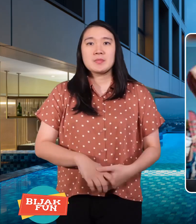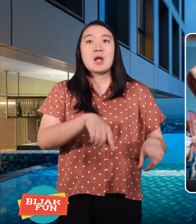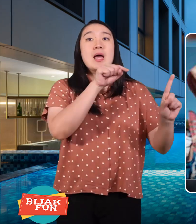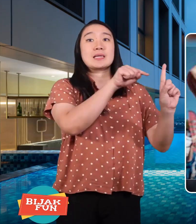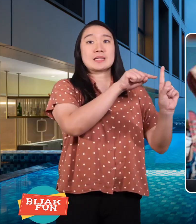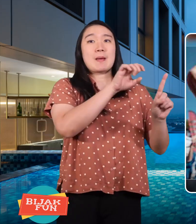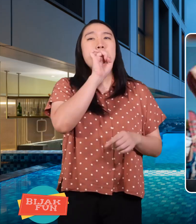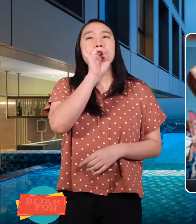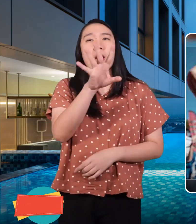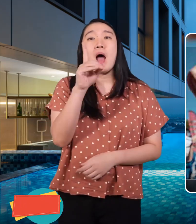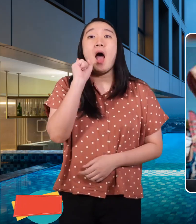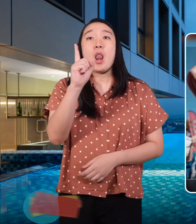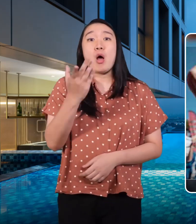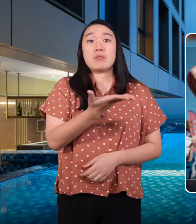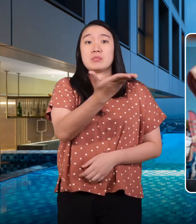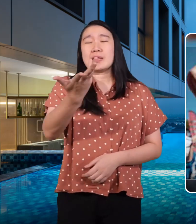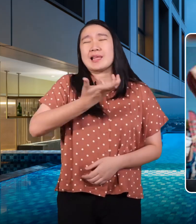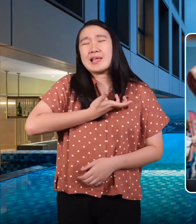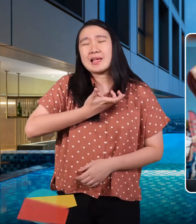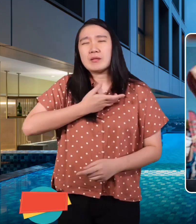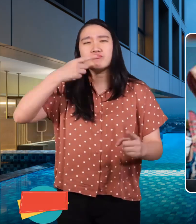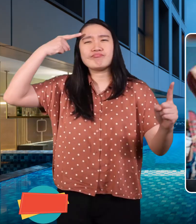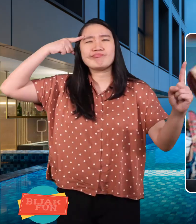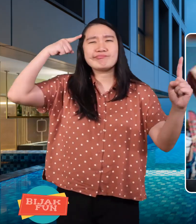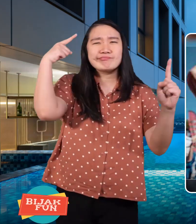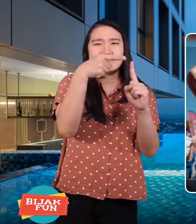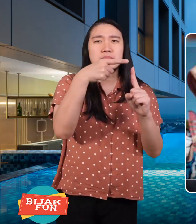Roca bilang kalau anda ingin mencapai tujuan,